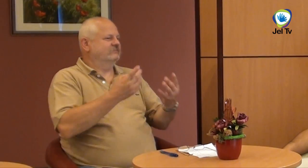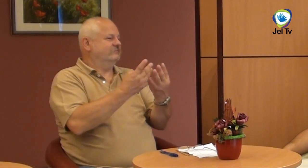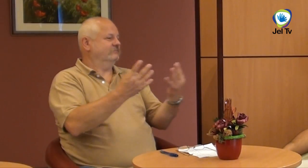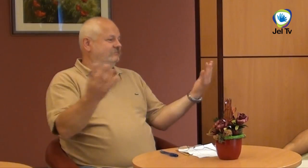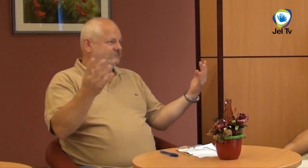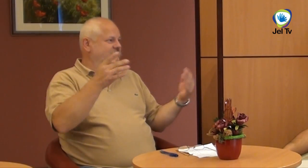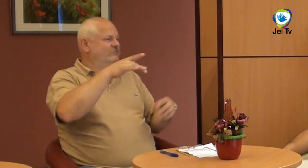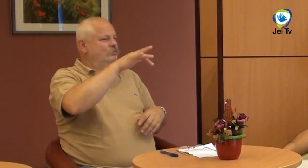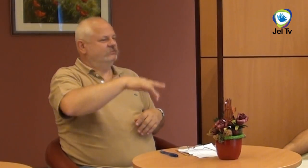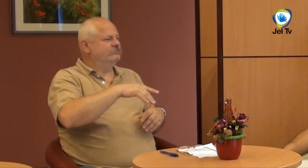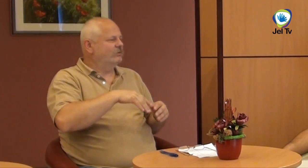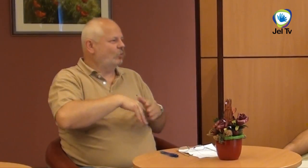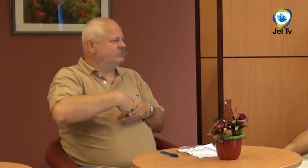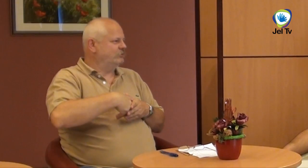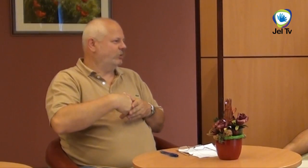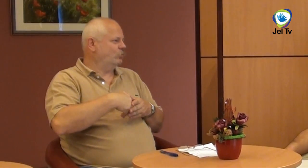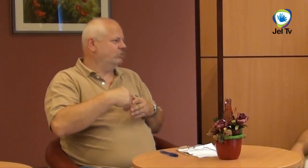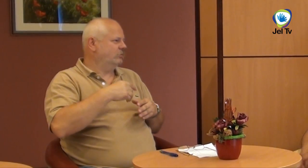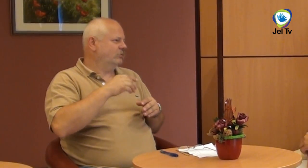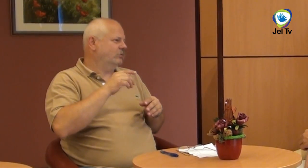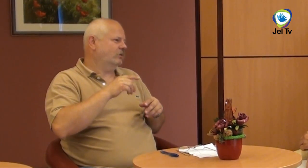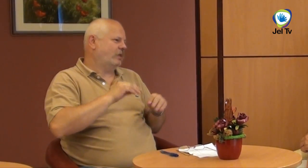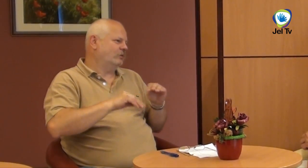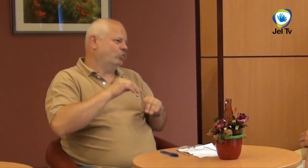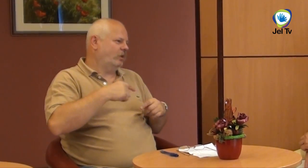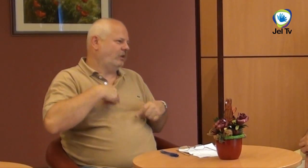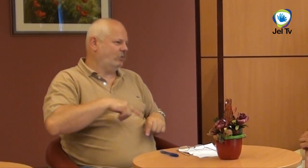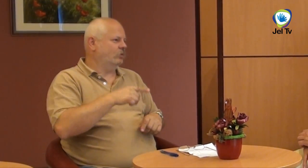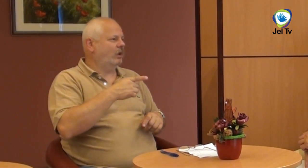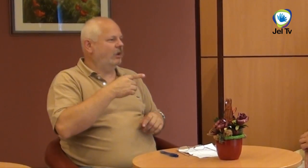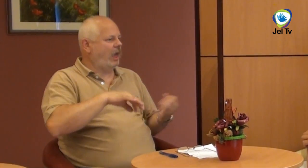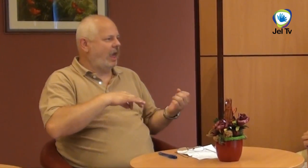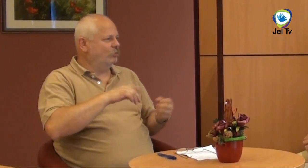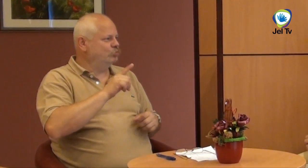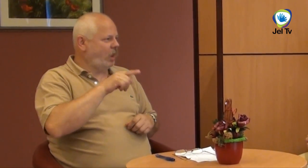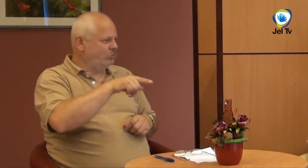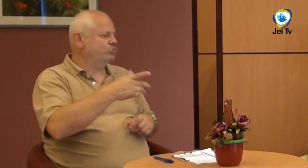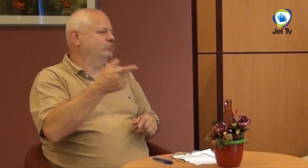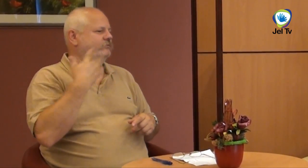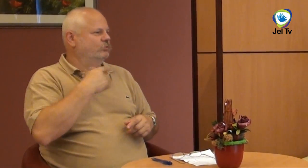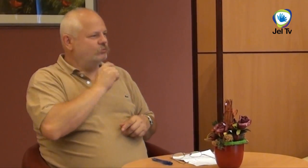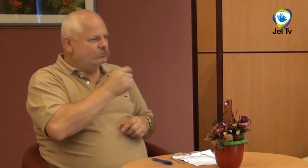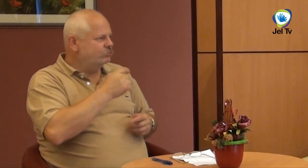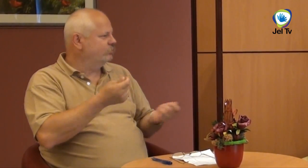A tárgyaló asztalon ültek sorban, középen ült a Mozgáskorlátozottak Somogy Megyei Egyesületnek az elnöke, dr. Hegedűs Lajos moderált.